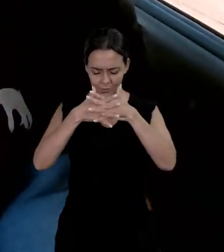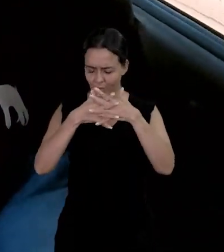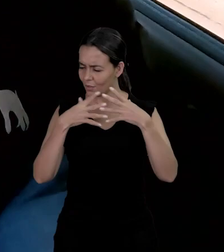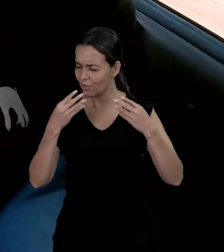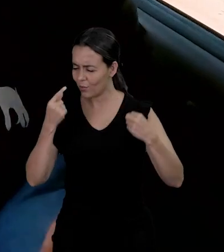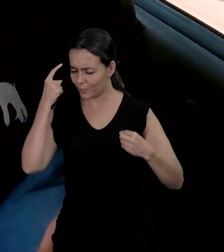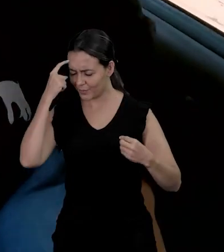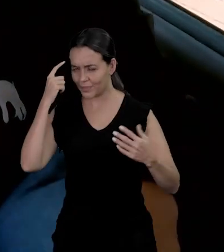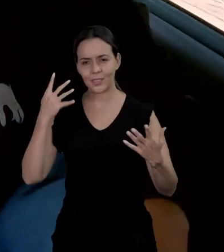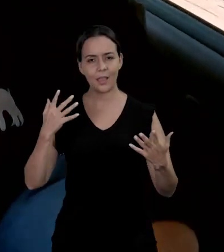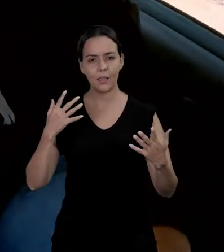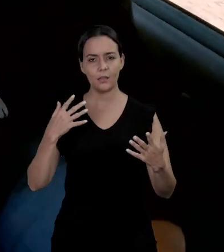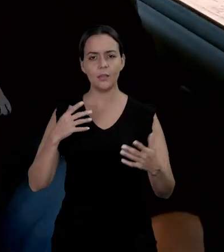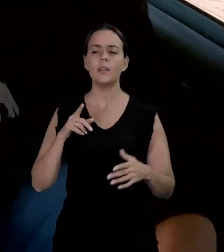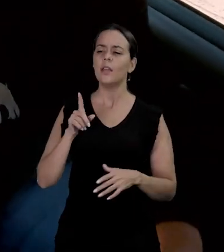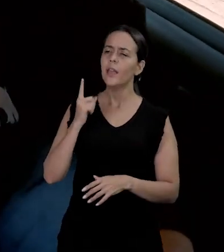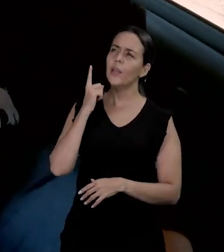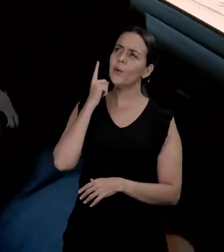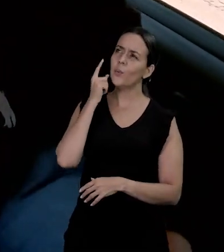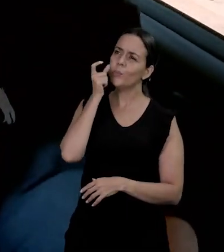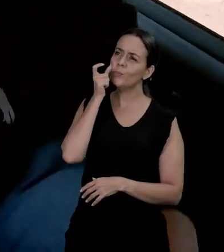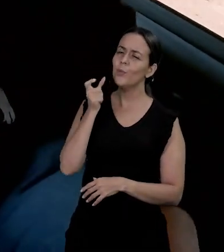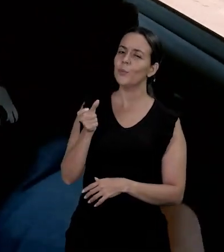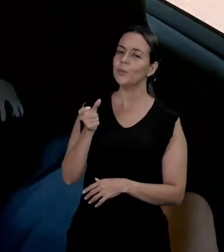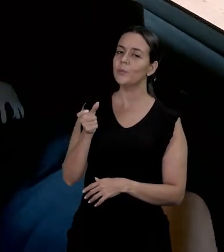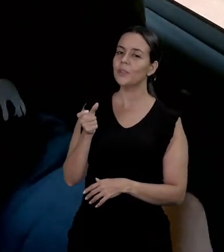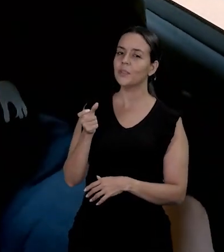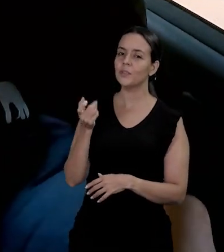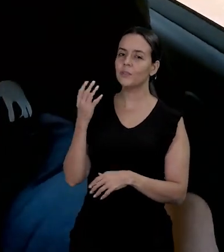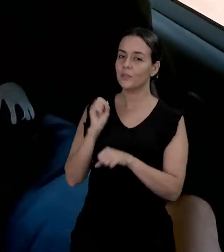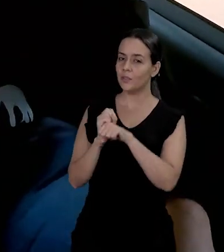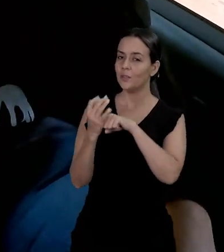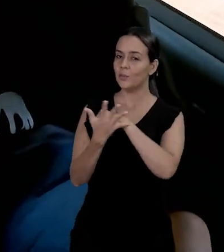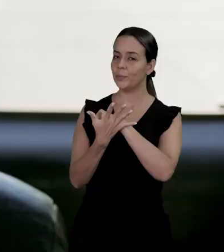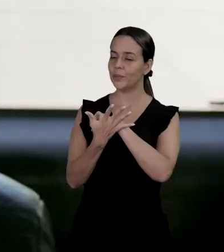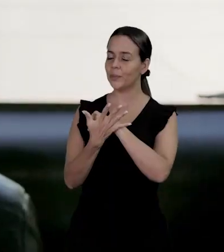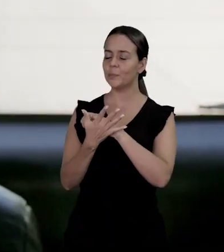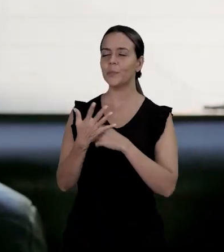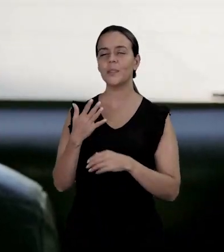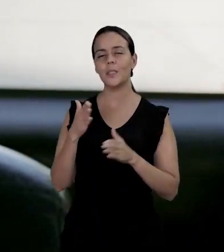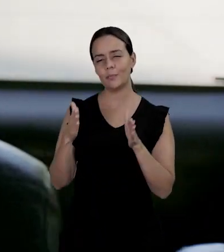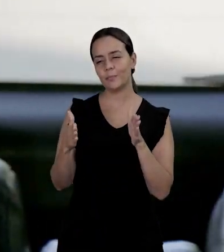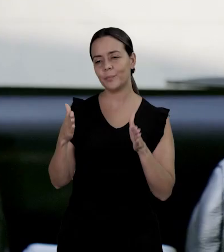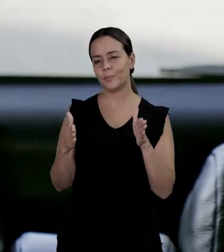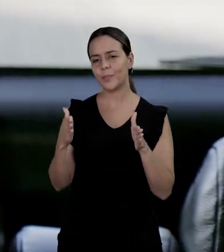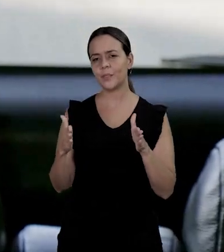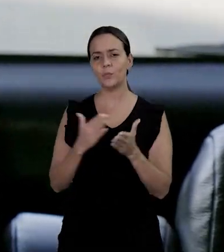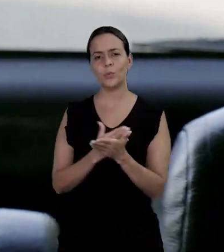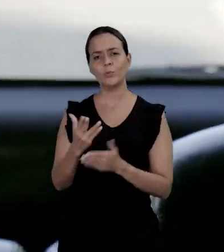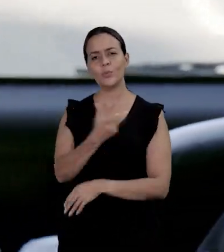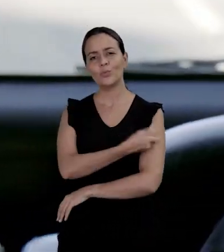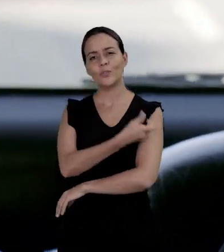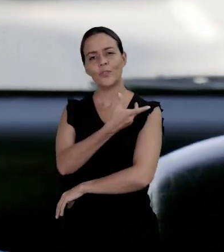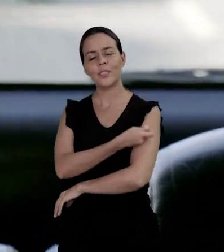É, tem uma coisa interessantíssima que eu observei na pandemia, quando a gente começou a ser vacinado,